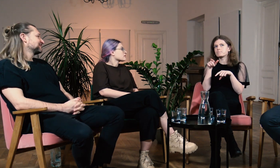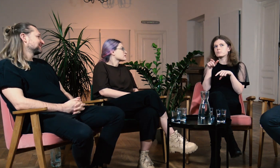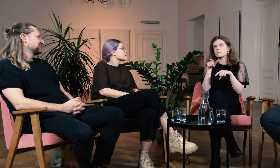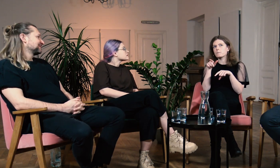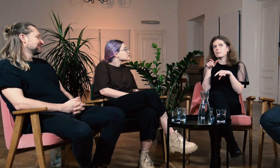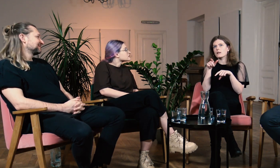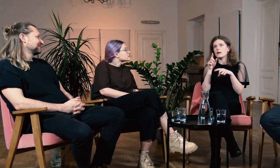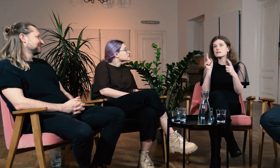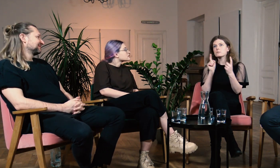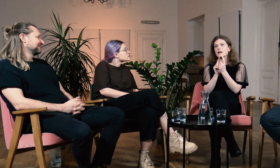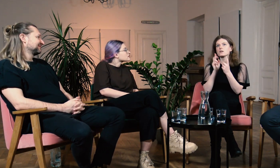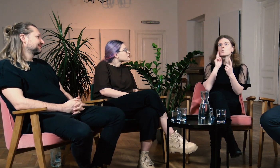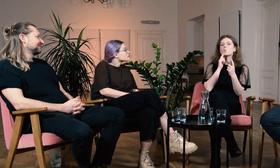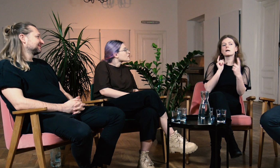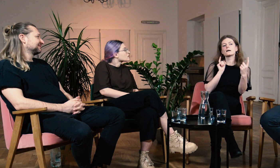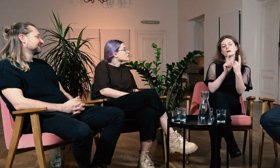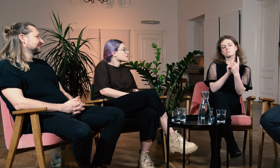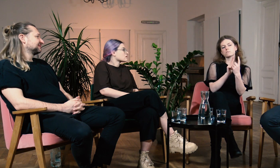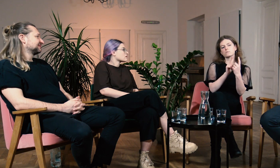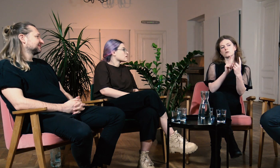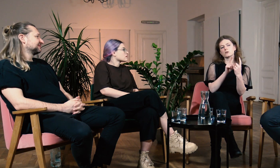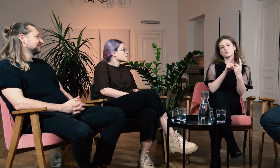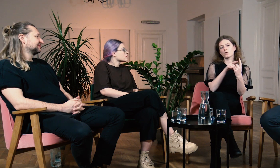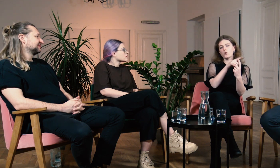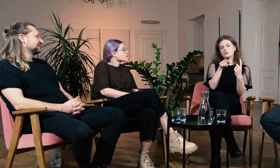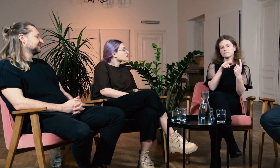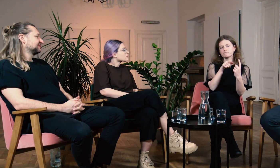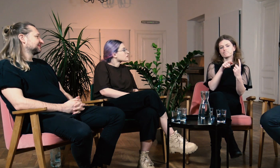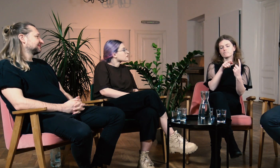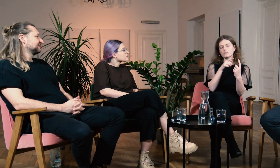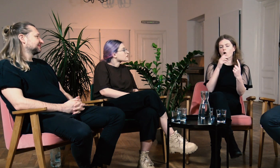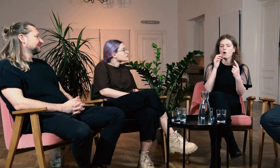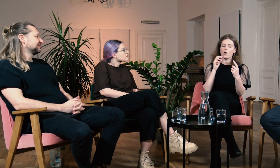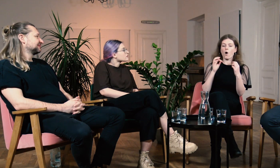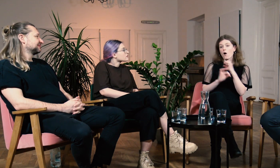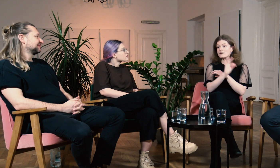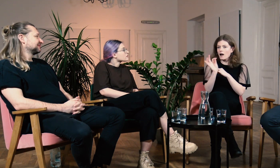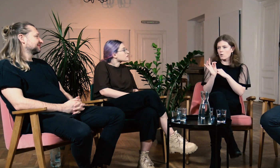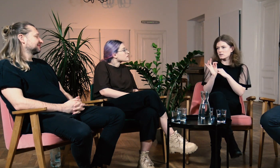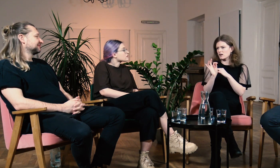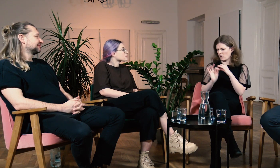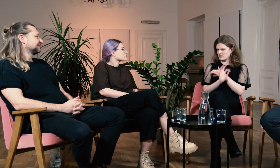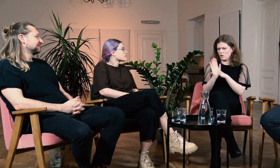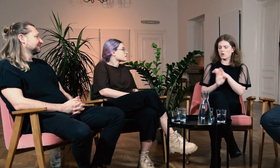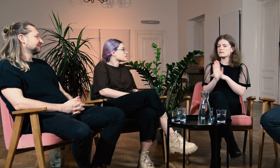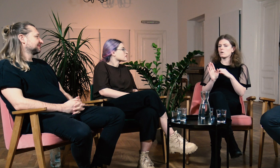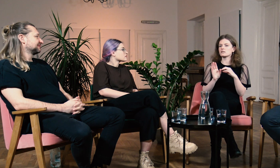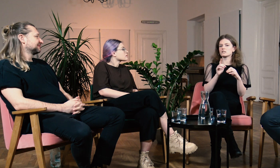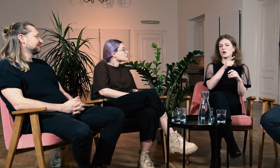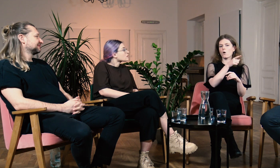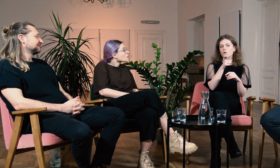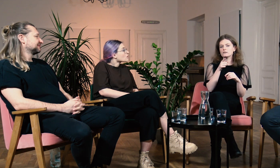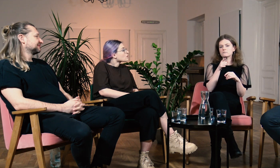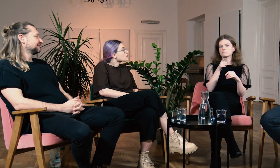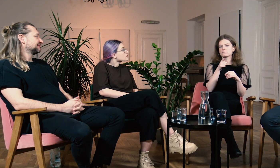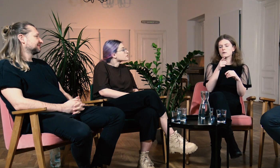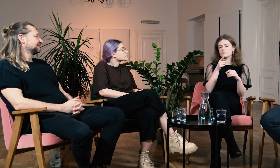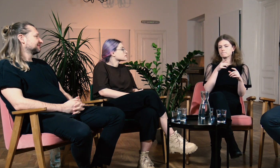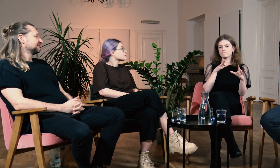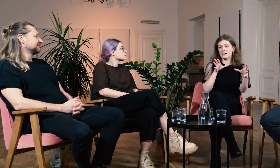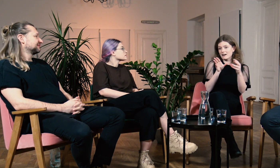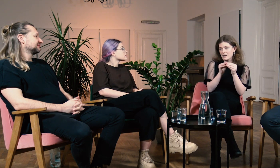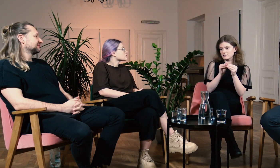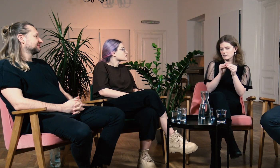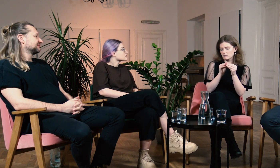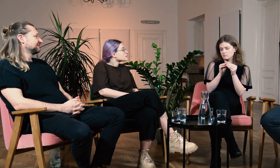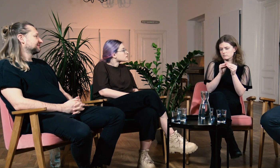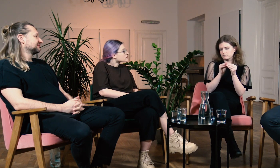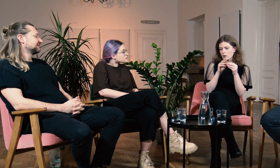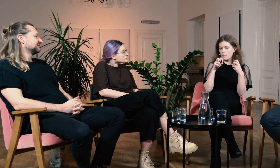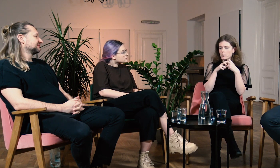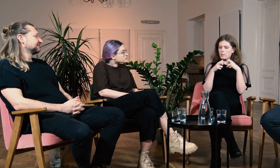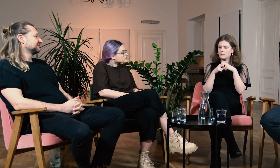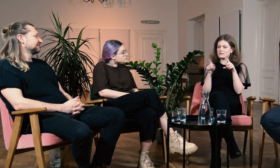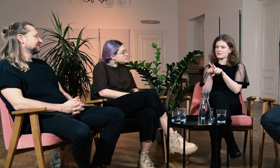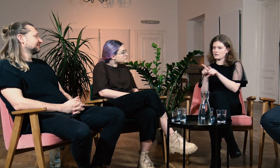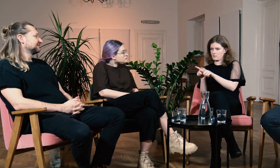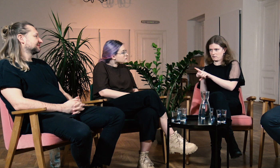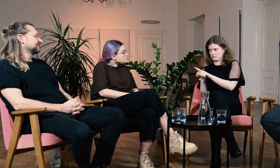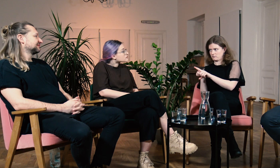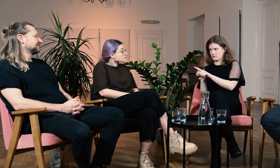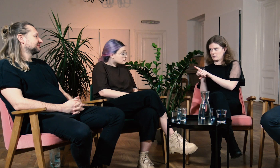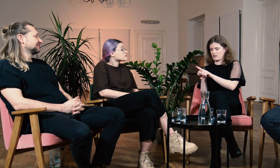Kiedy spotykałam osoby g/Głuche okazywało się, że mamy podobne problemy.